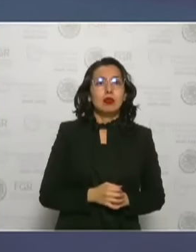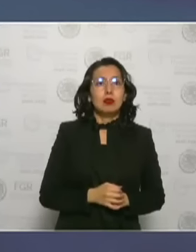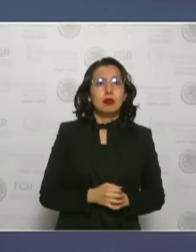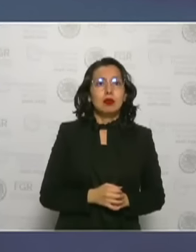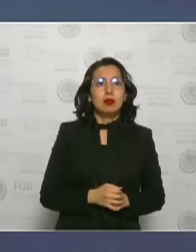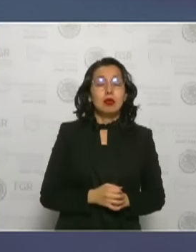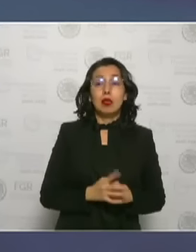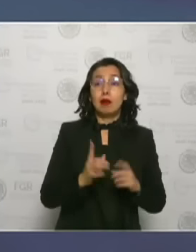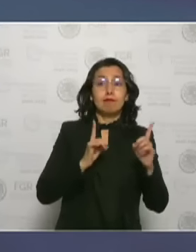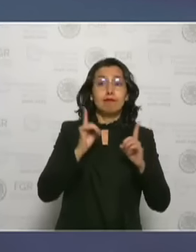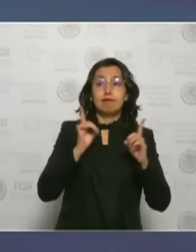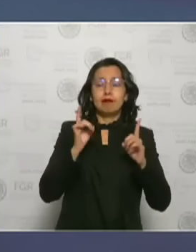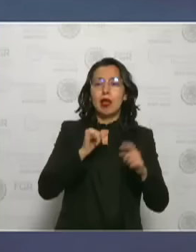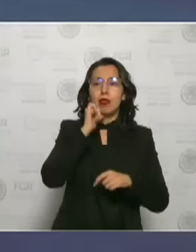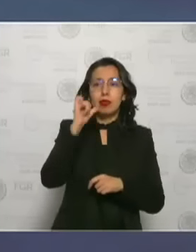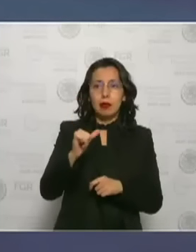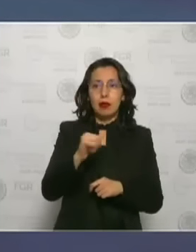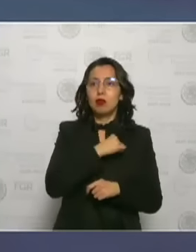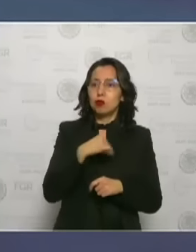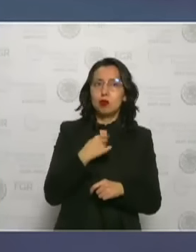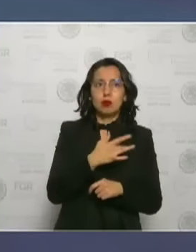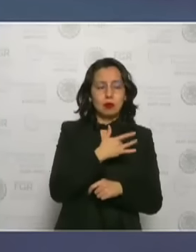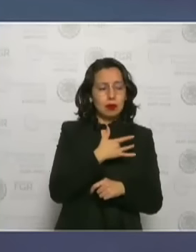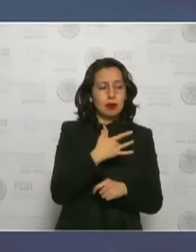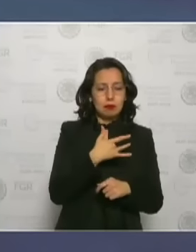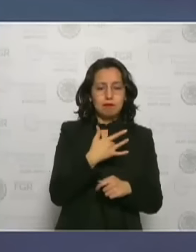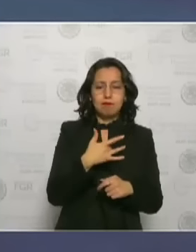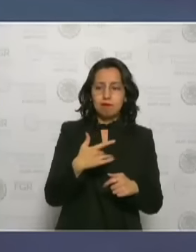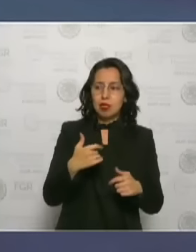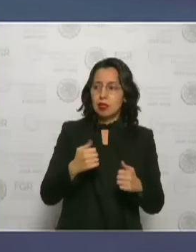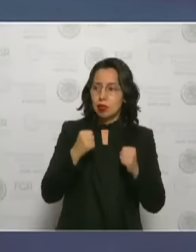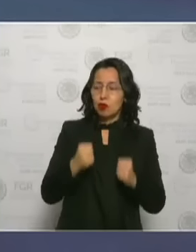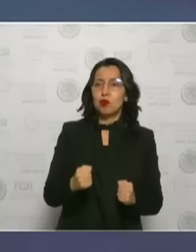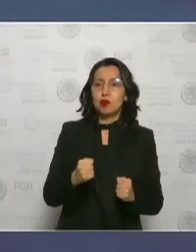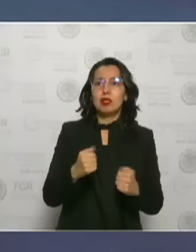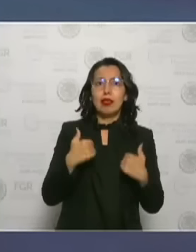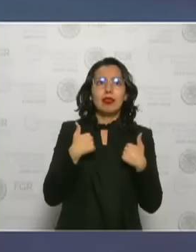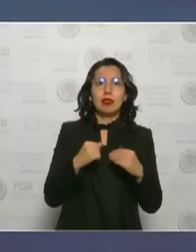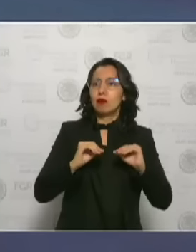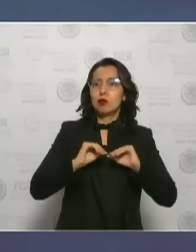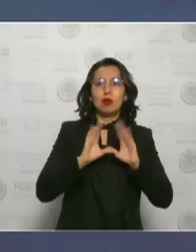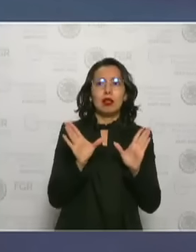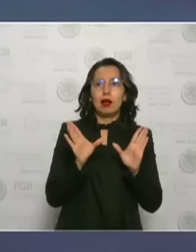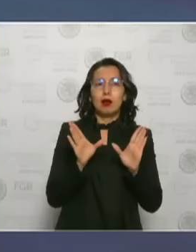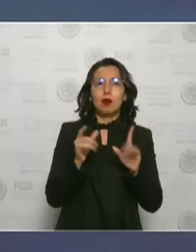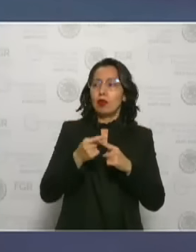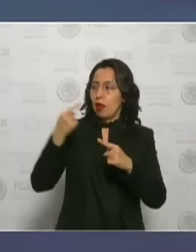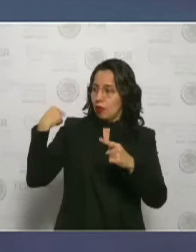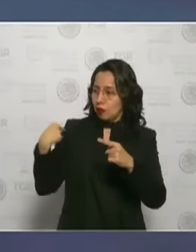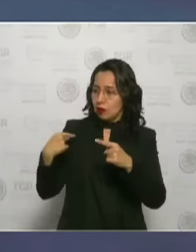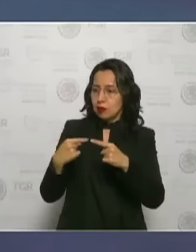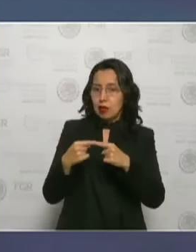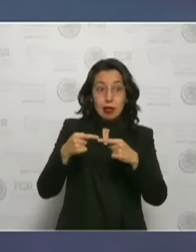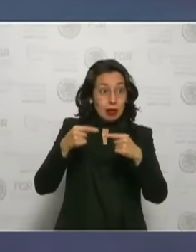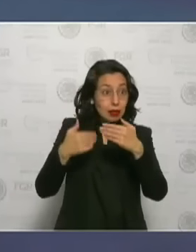la menor duda. Tenemos claro de dónde venimos y tenemos claro hacia hacia dónde vamos. Tenemos